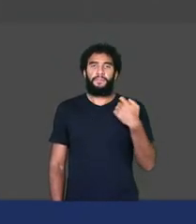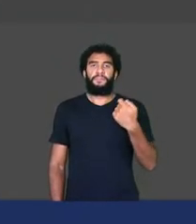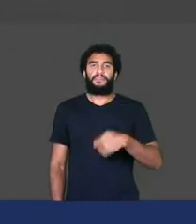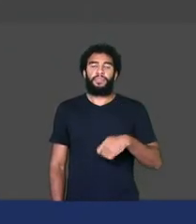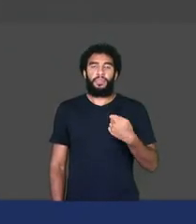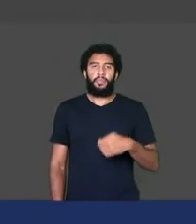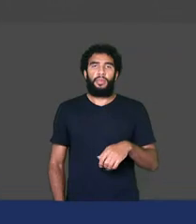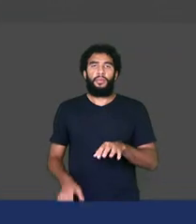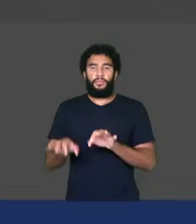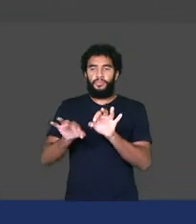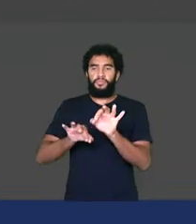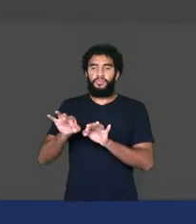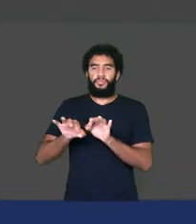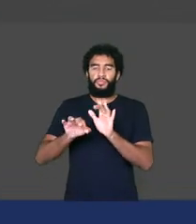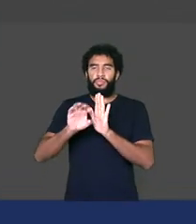VEZ LEMBRAR QUE PRECISAMOS MEXER NO ESTATUTO DO